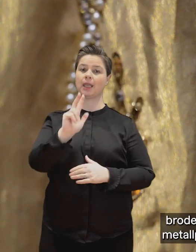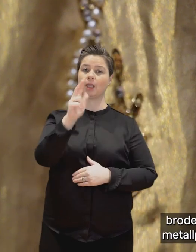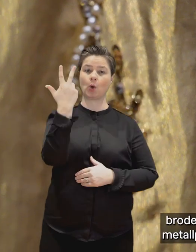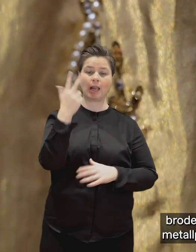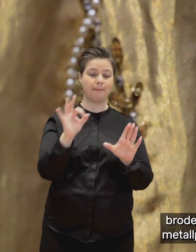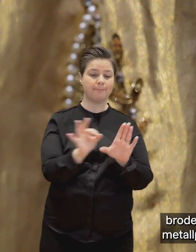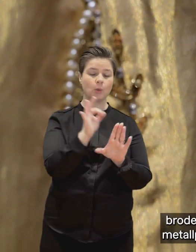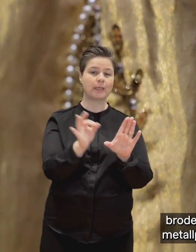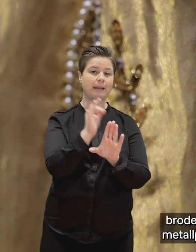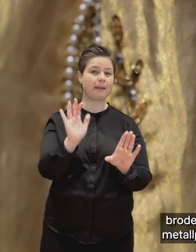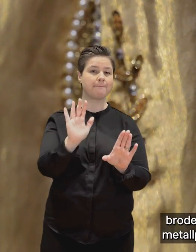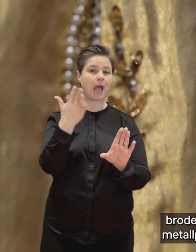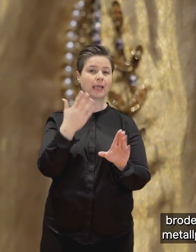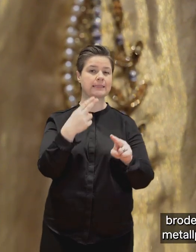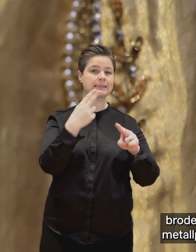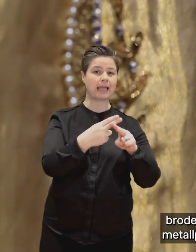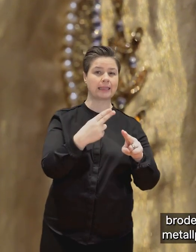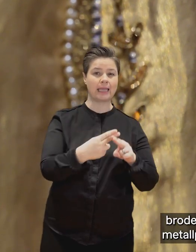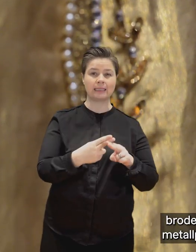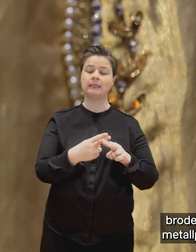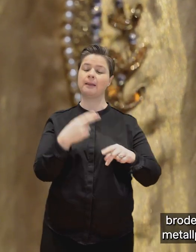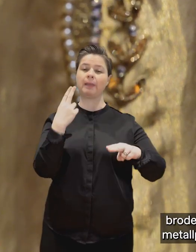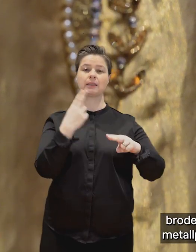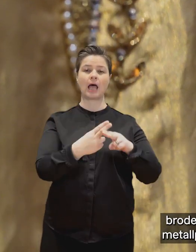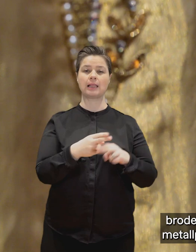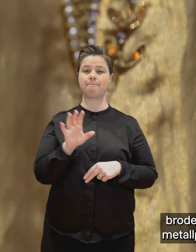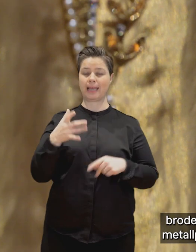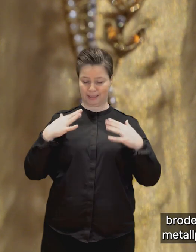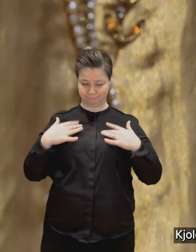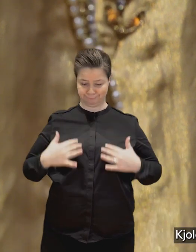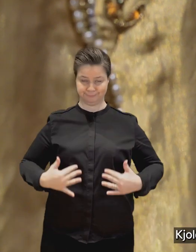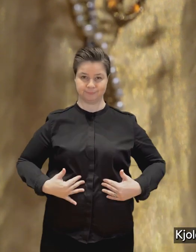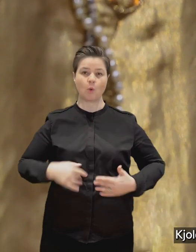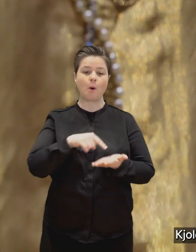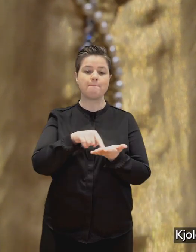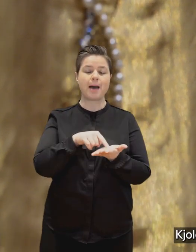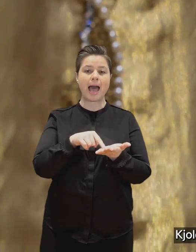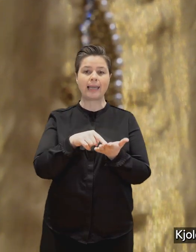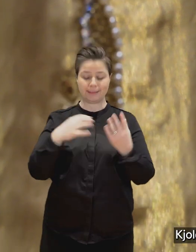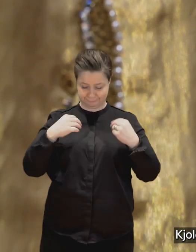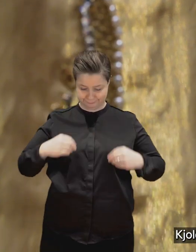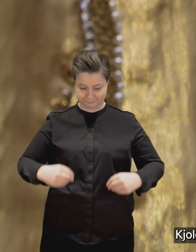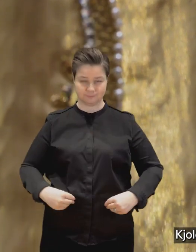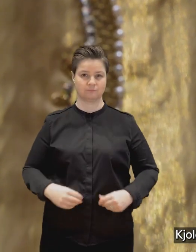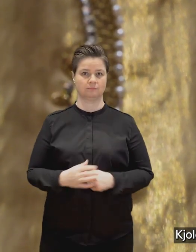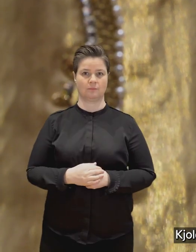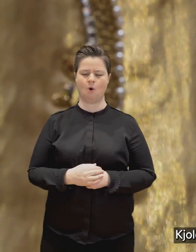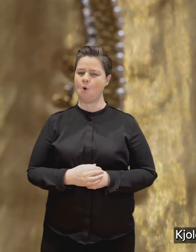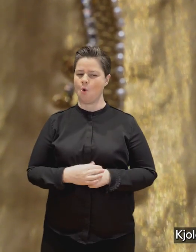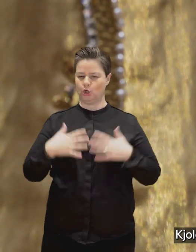brodert med blanke steiner, metallpaljetter og voksperler. Kjolen er veldig velvalgt.